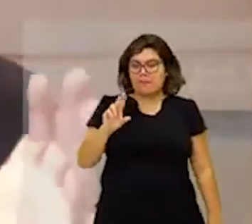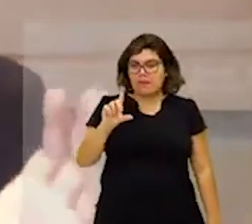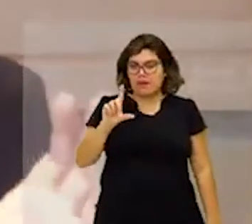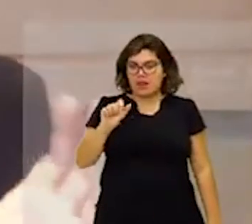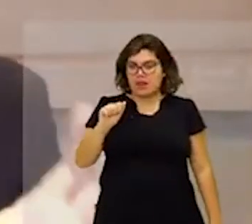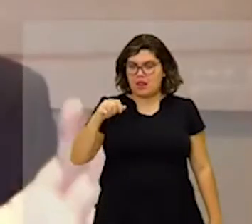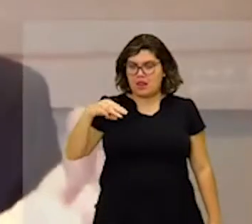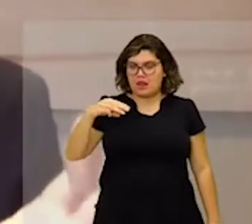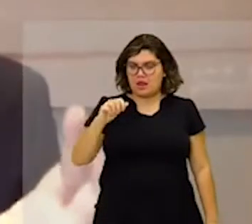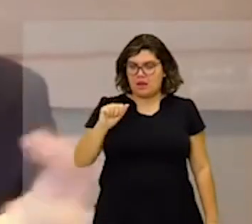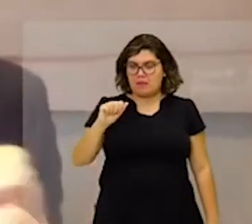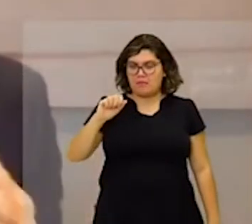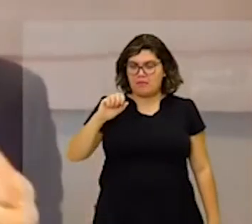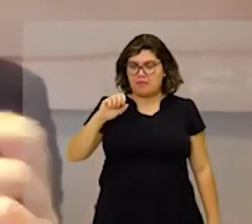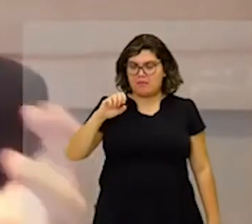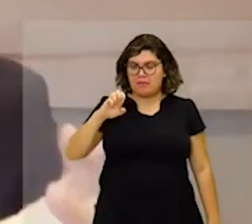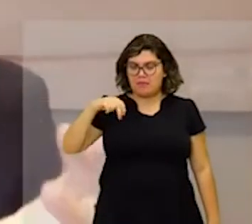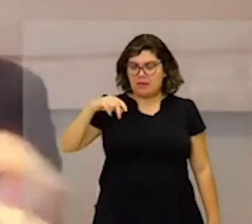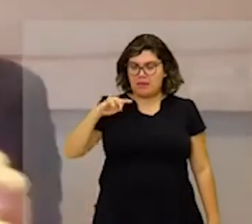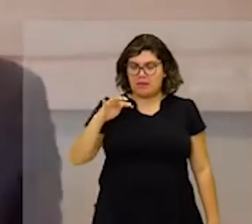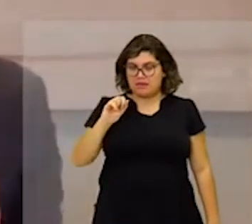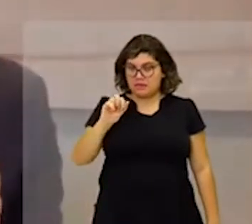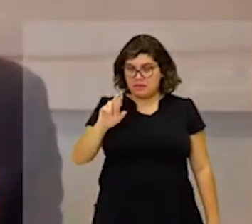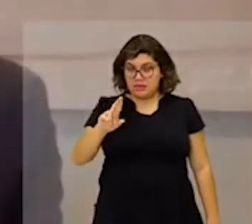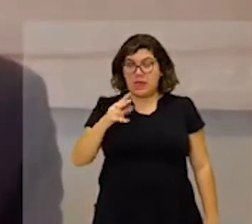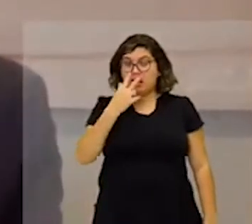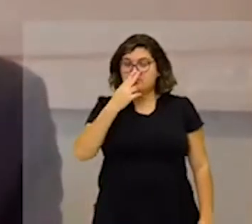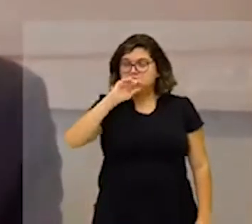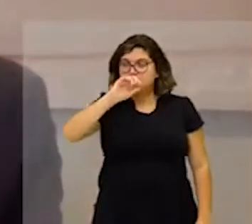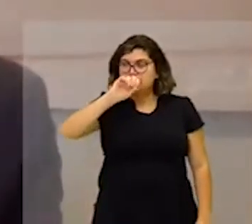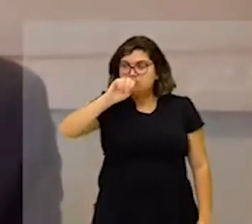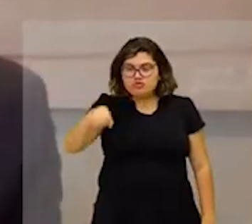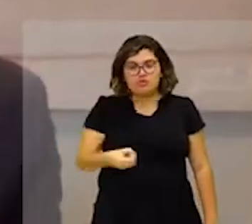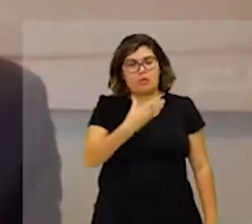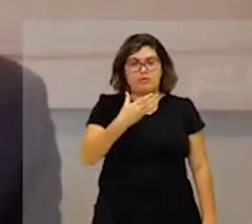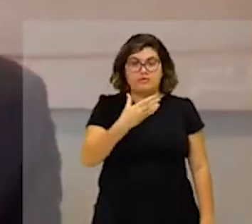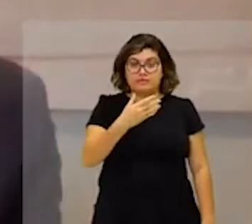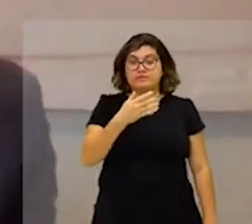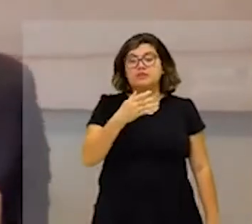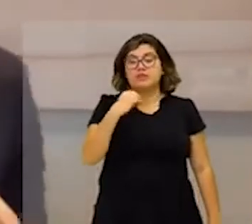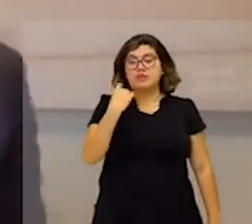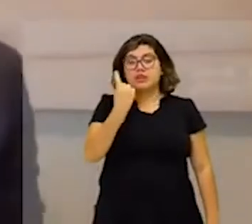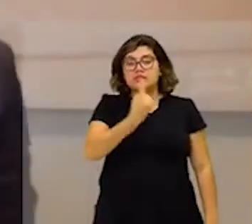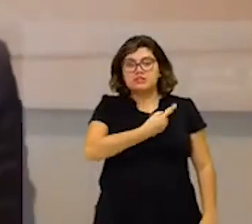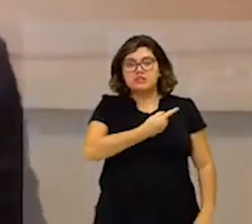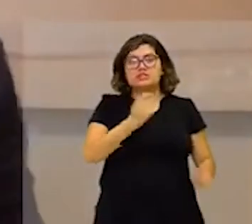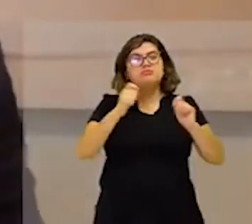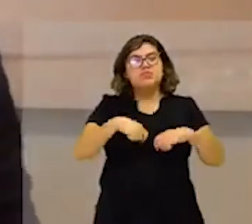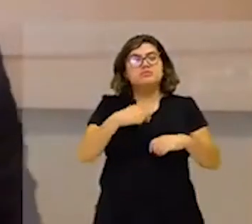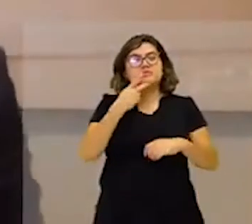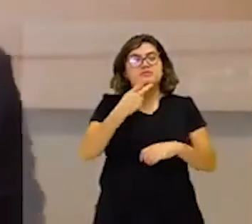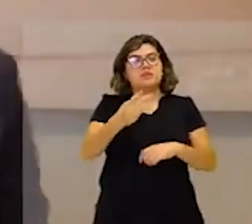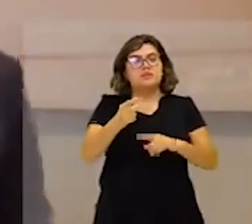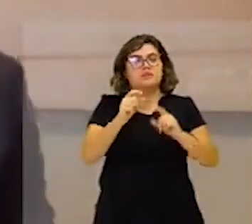um fenômeno ainda muito novo né então o que a gente pode falar quando você vai para o embate